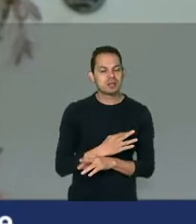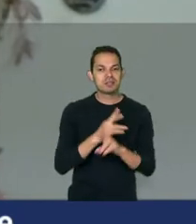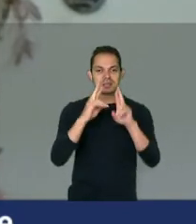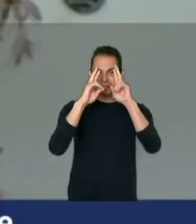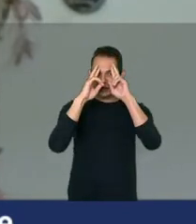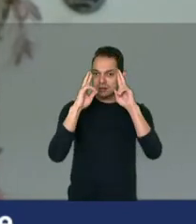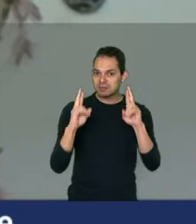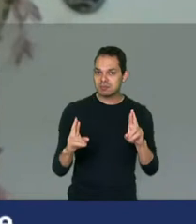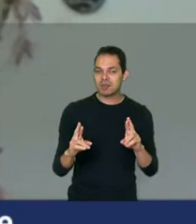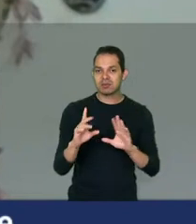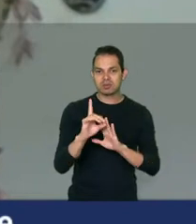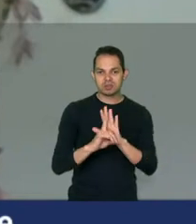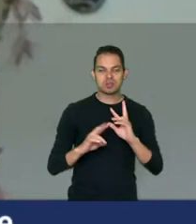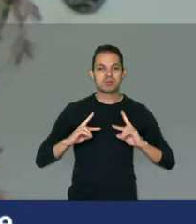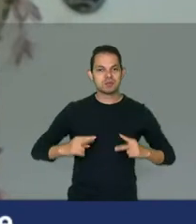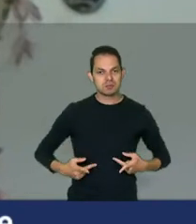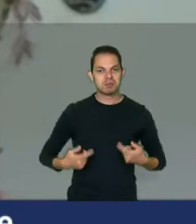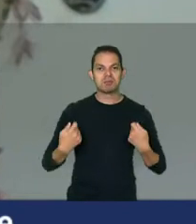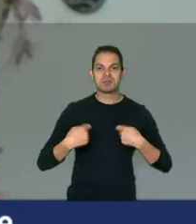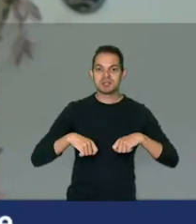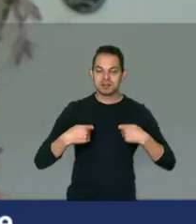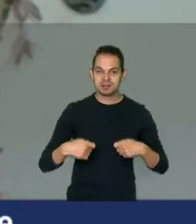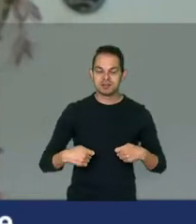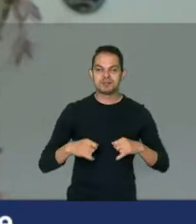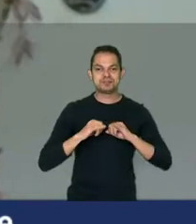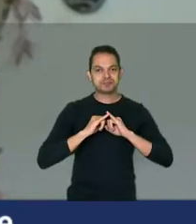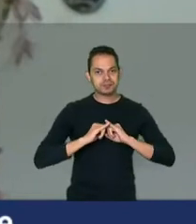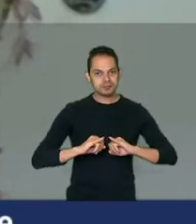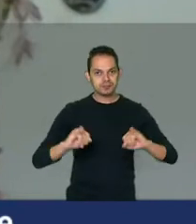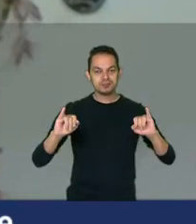UNIÃO, DE TOLERÂNCIA, DE RESPEITO AOS DIREITOS HUMANOS. É NESSA MENSAGEM QUE EU GOSTARIA DE INICIAR, PORQUE É